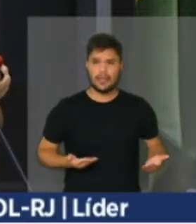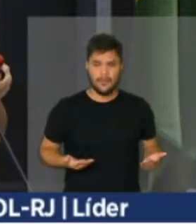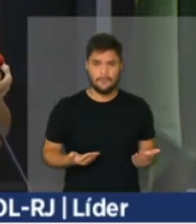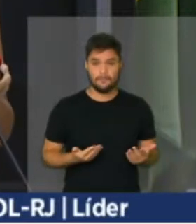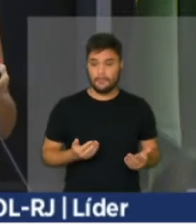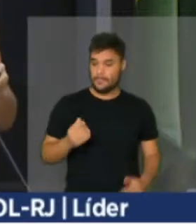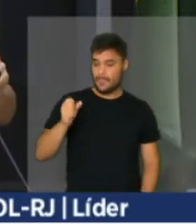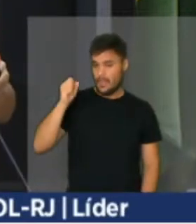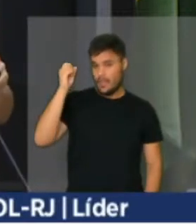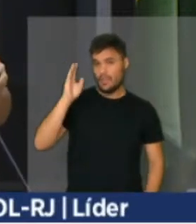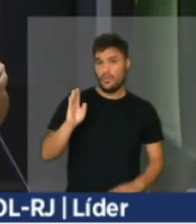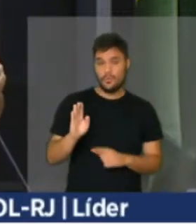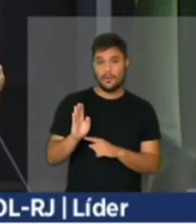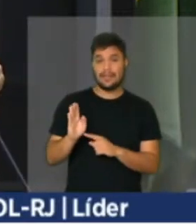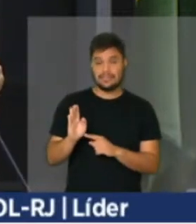ESTÃO DESEMPREGADAS, NO